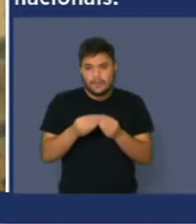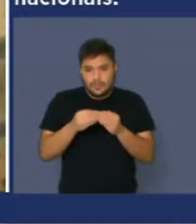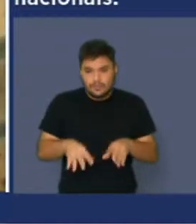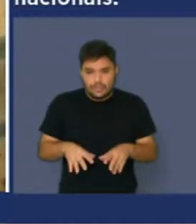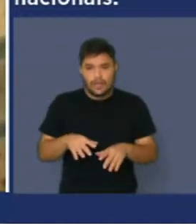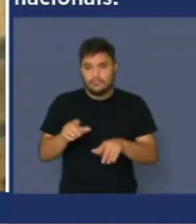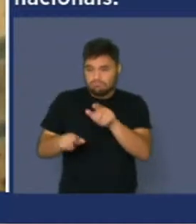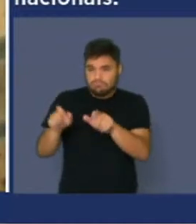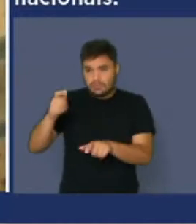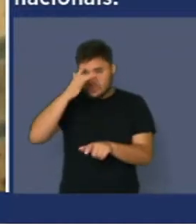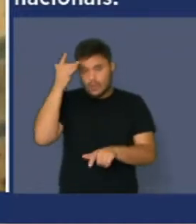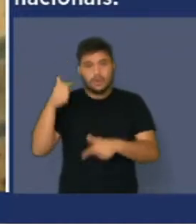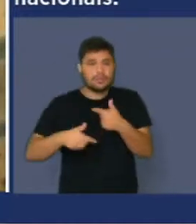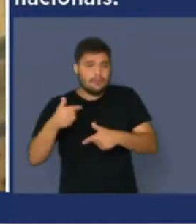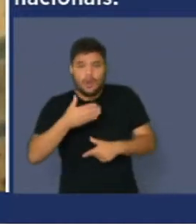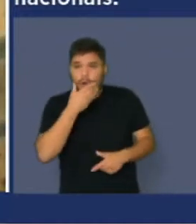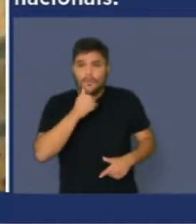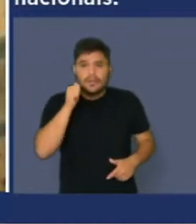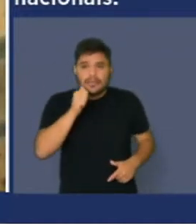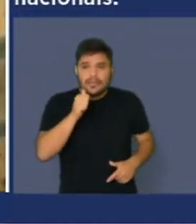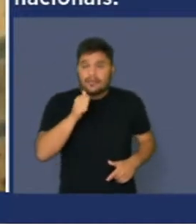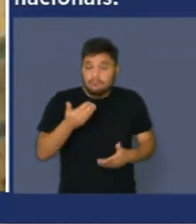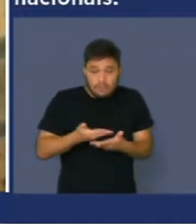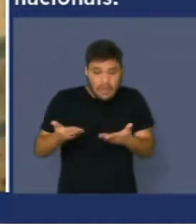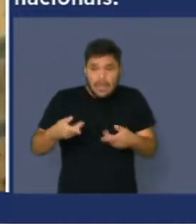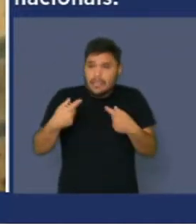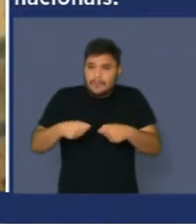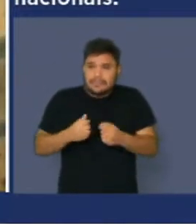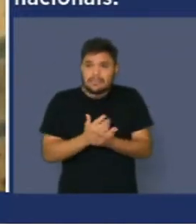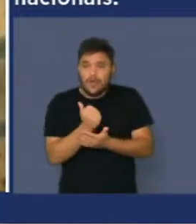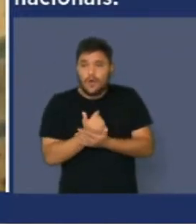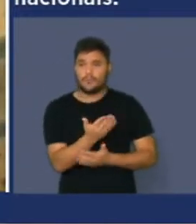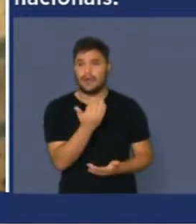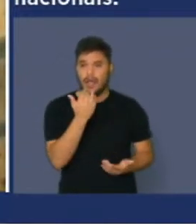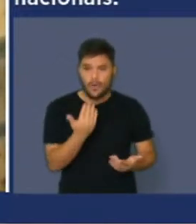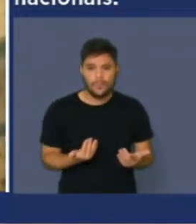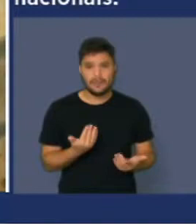PRECISA PODER COMPRAR MAIS COISAS, SE ALIMENTAR MELHOR, PARA NÓS, PARA ESTAS PESSOAS ESTÁ MUITO MAL. MAS PARA ELE